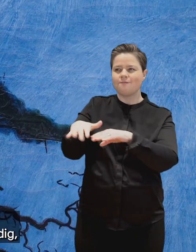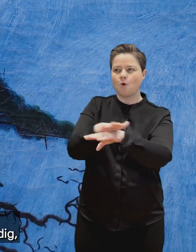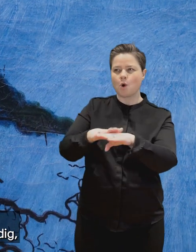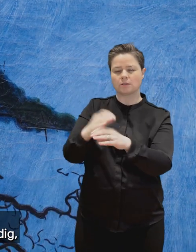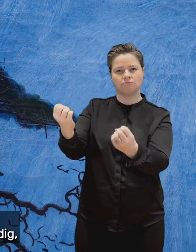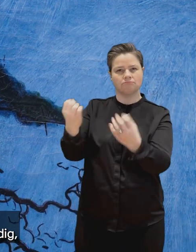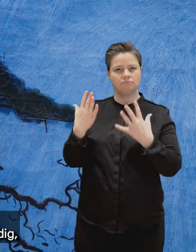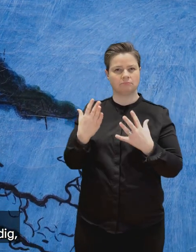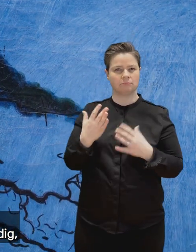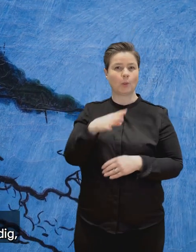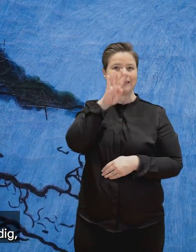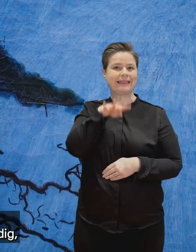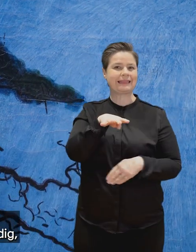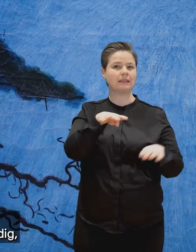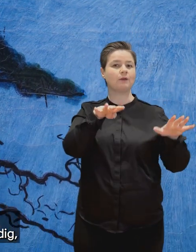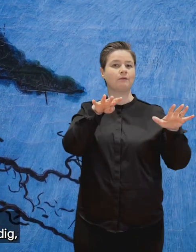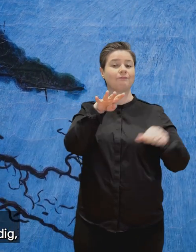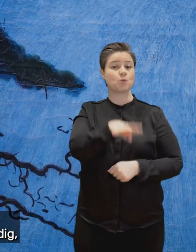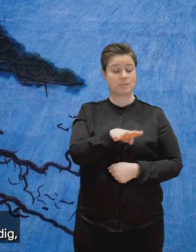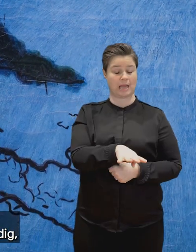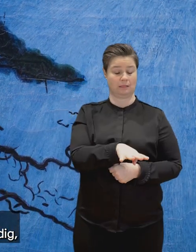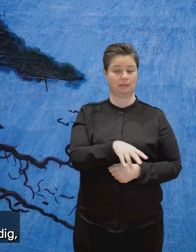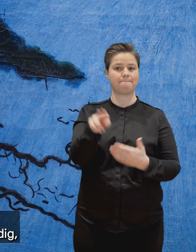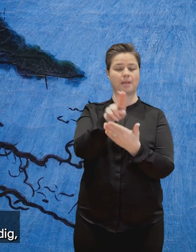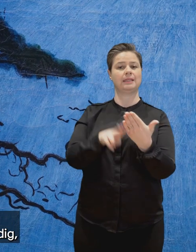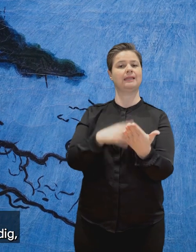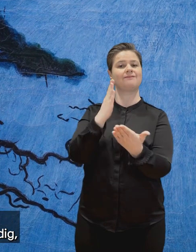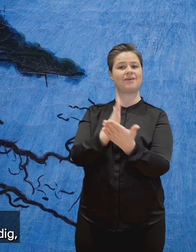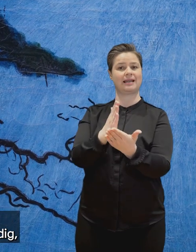I 1914 blir maleriet du kan se foran deg, ferdig,